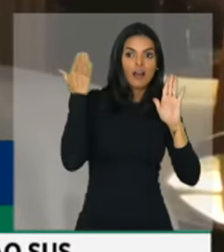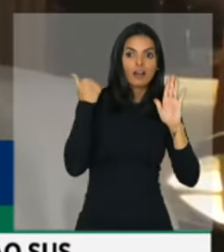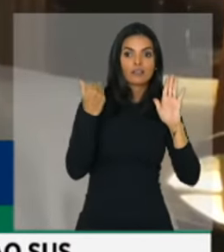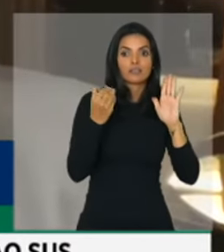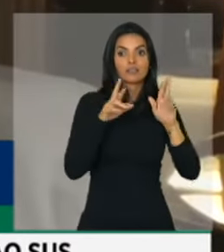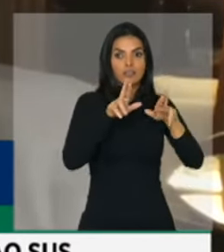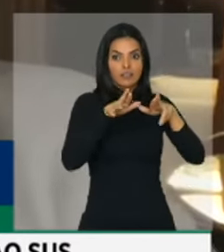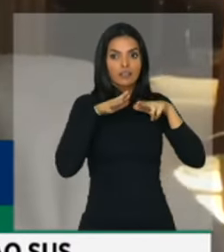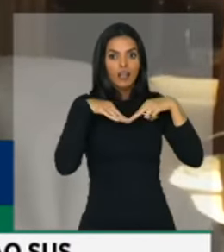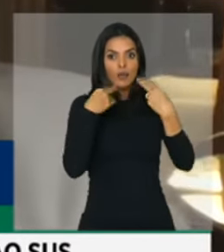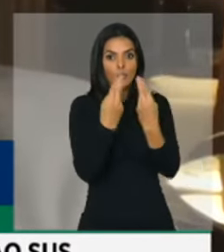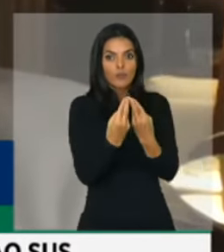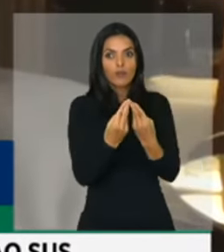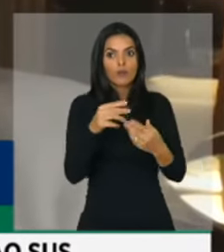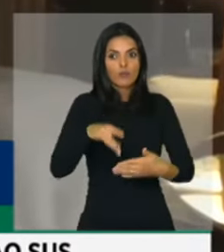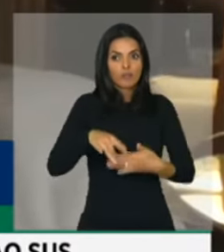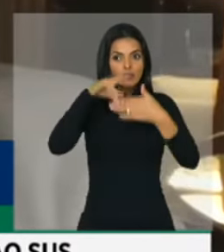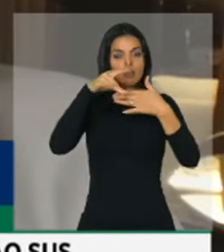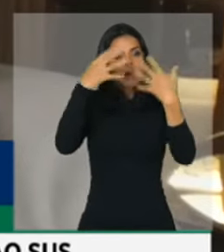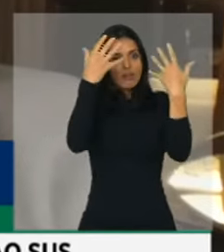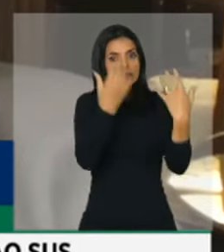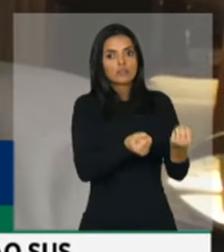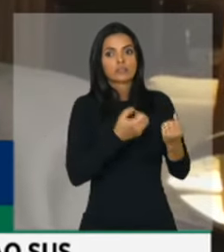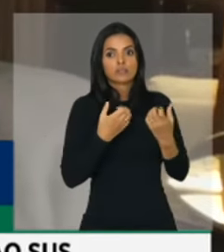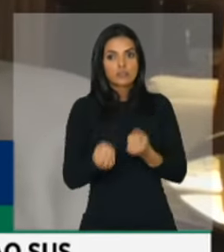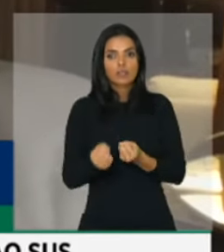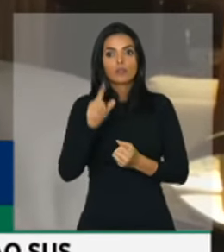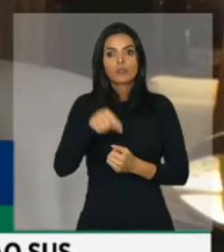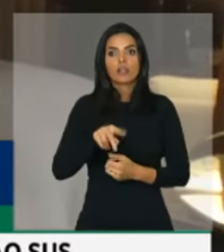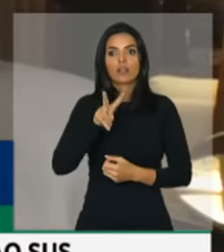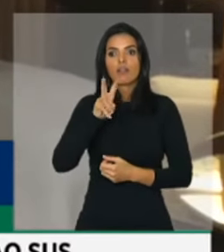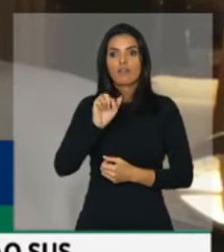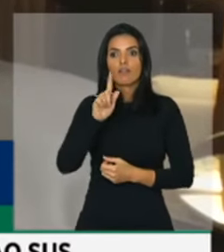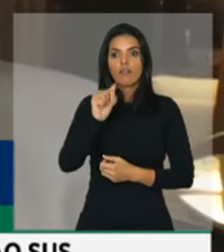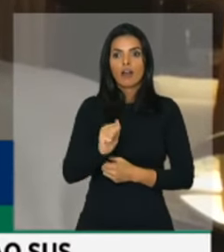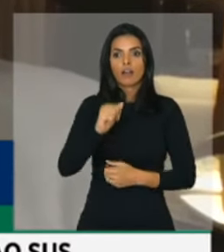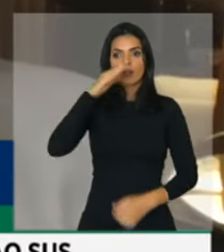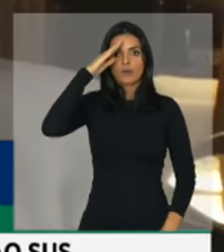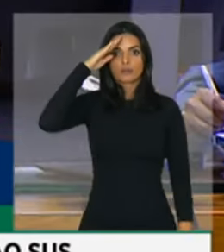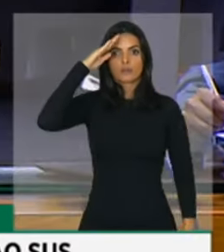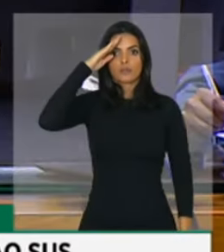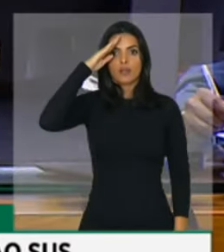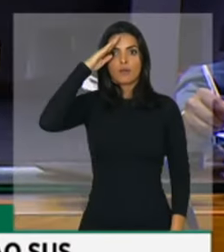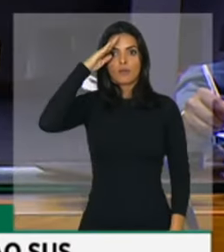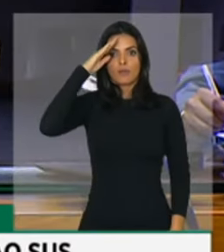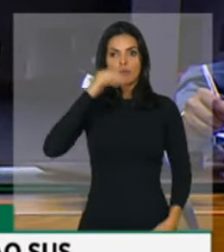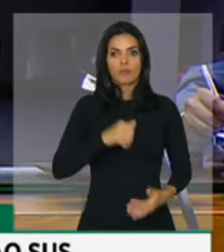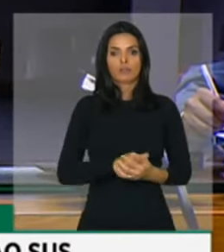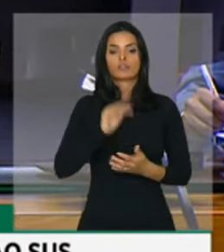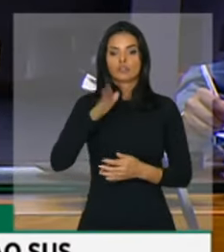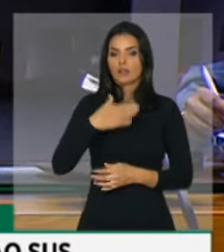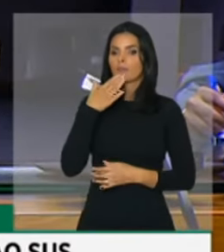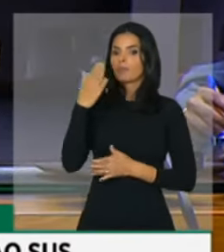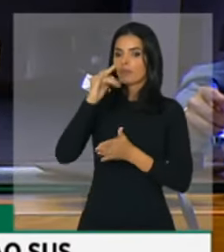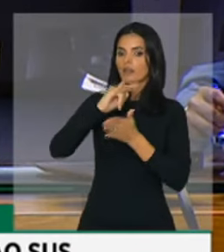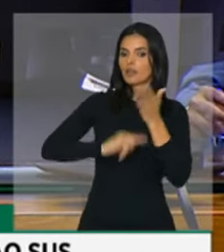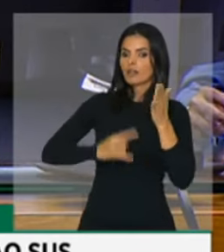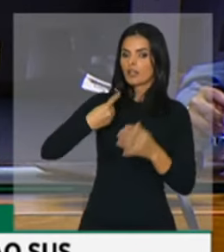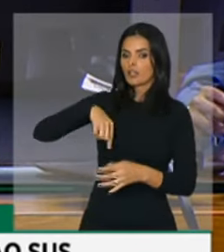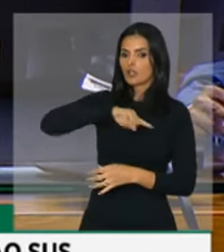LÍDERES QUE FOI AMPLAMENTE ACEITO. [PRESIDENTE]: JÁ ENCAMINHAMOS UM REQUERIMENTO NOSSO PARA AGILIZAR A SOLICITAÇÃO DE VOSSA EXCELÊ NCIA, DEPUTADO WOLNEY. -- [DEPUTADO]: SE VOSSA